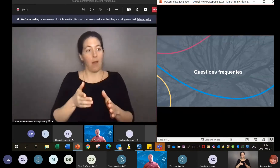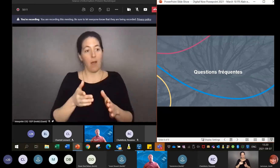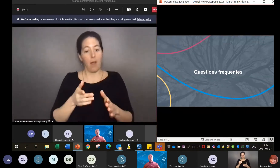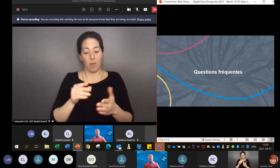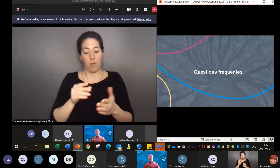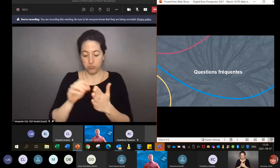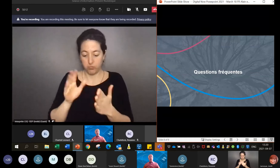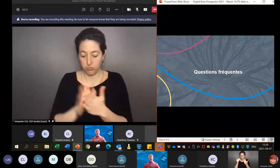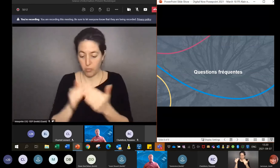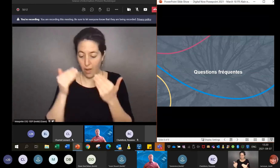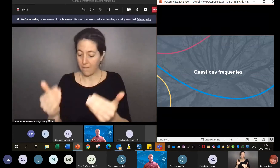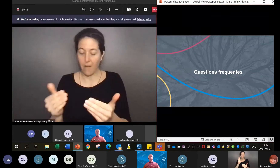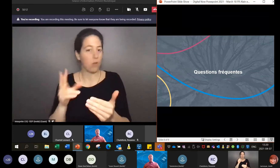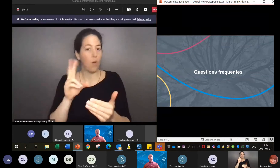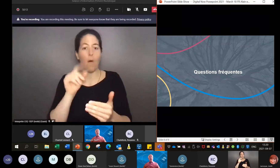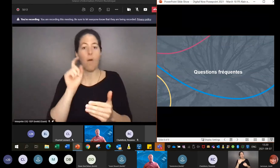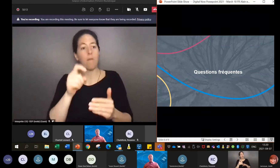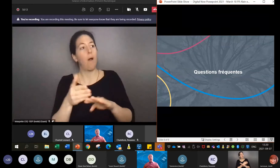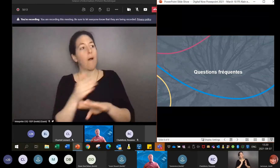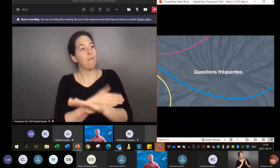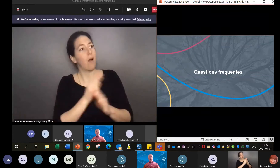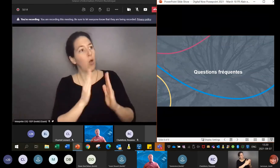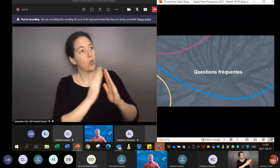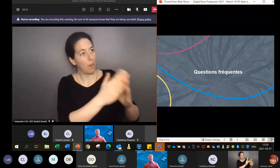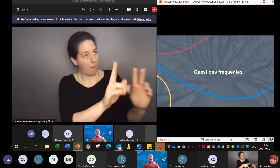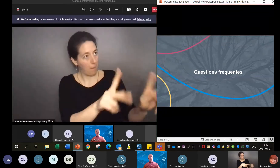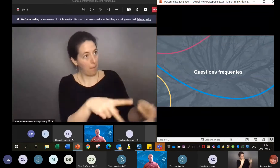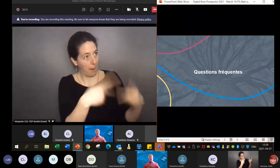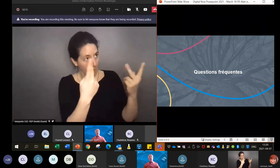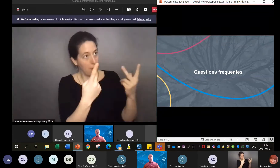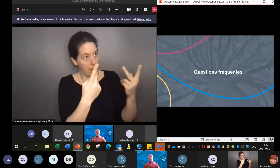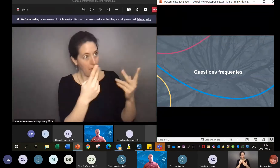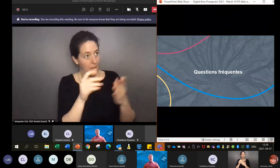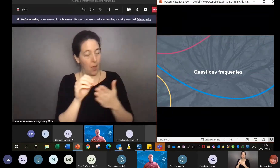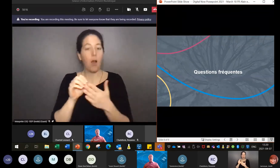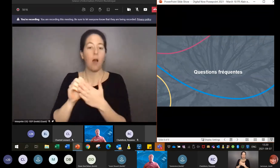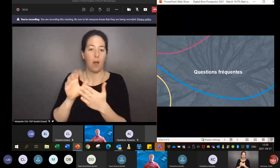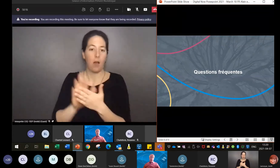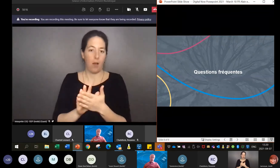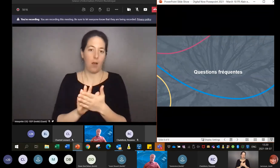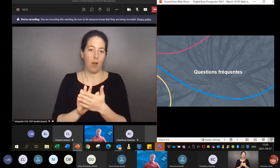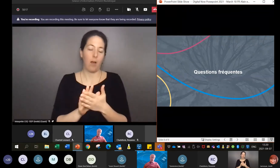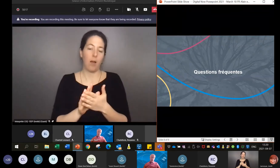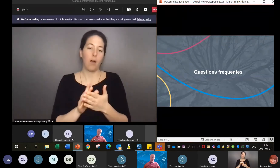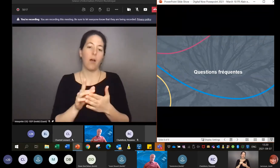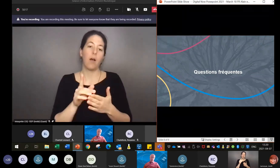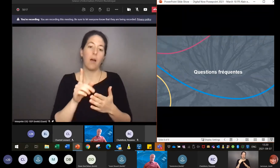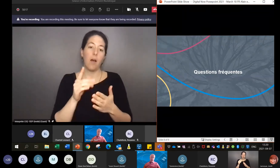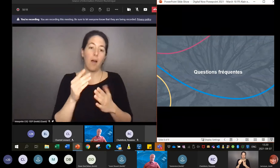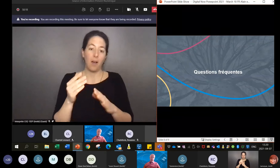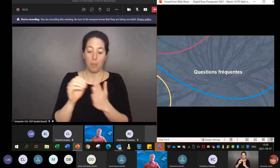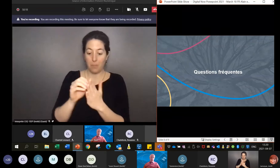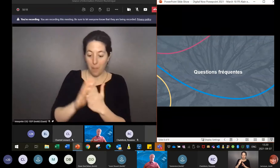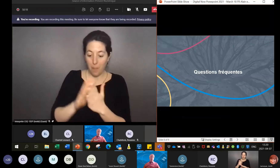nom dans votre liste, ce que cette personne sache